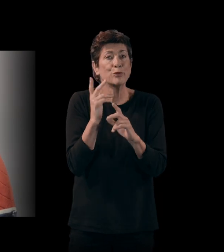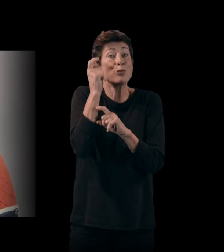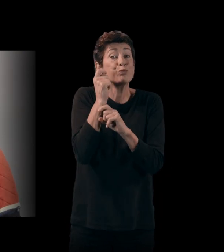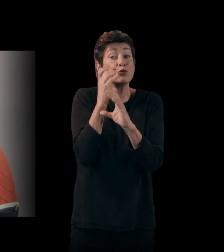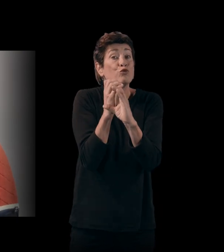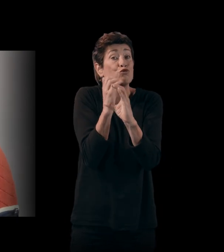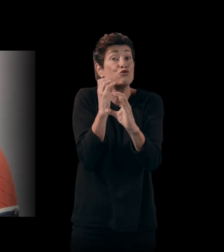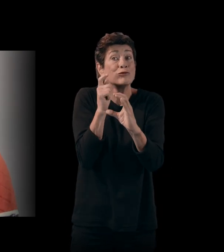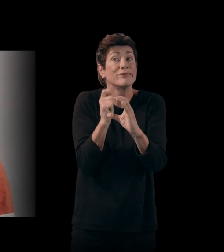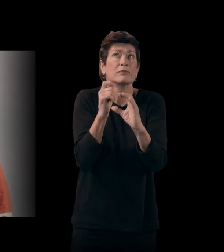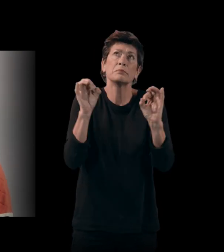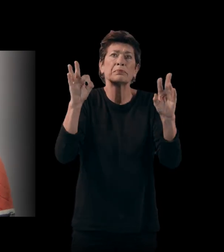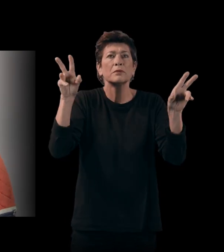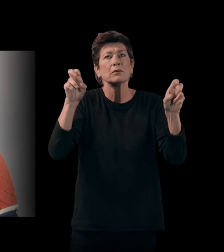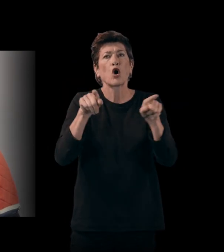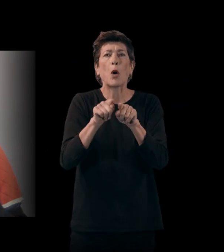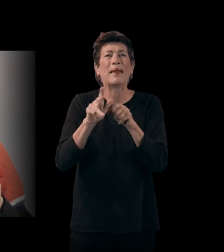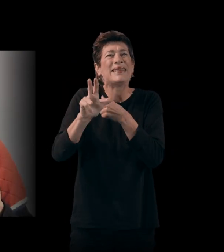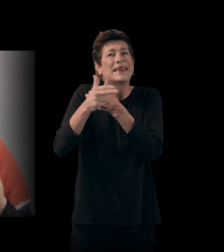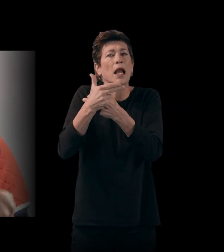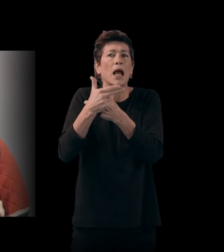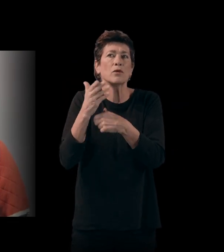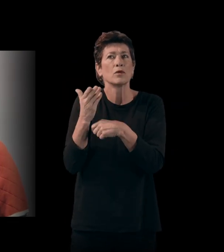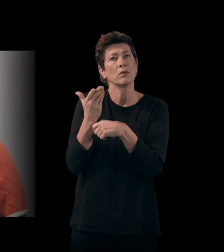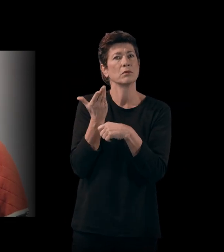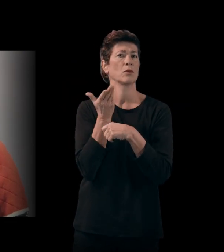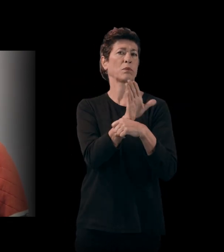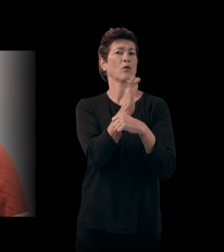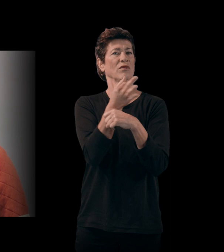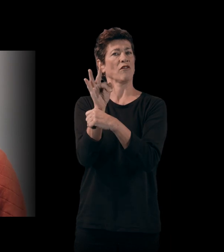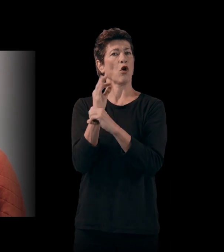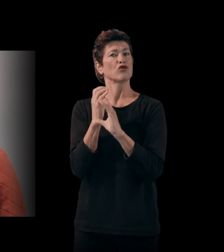Et puis, on était la délégation, et c'était la délégation hexagonale. Et nous étions…